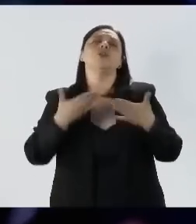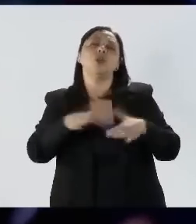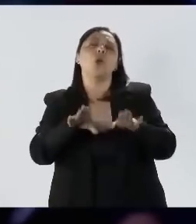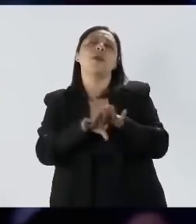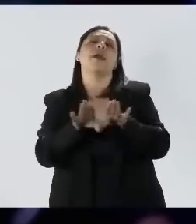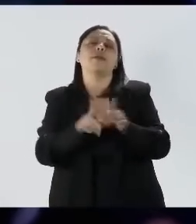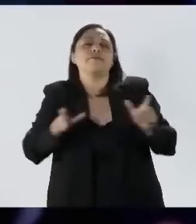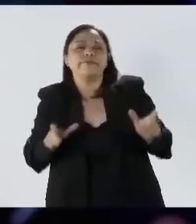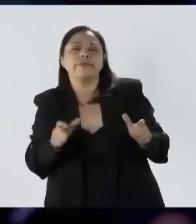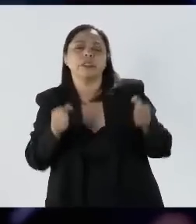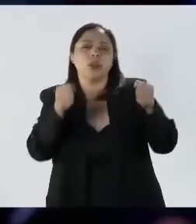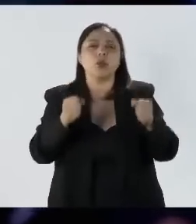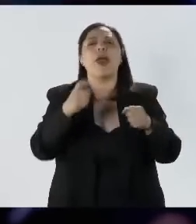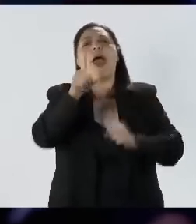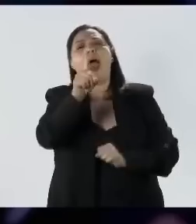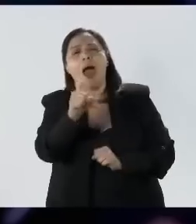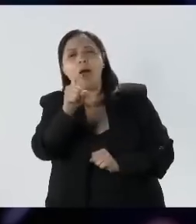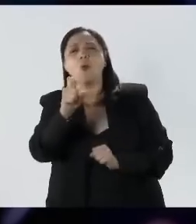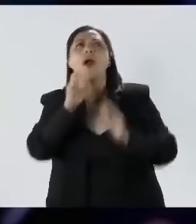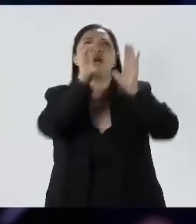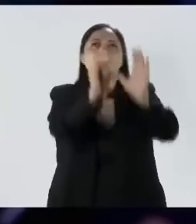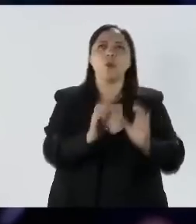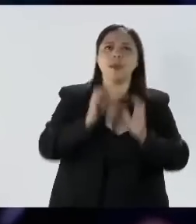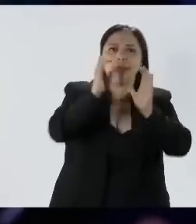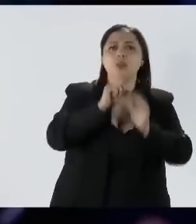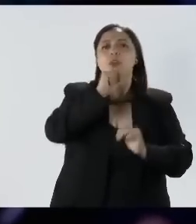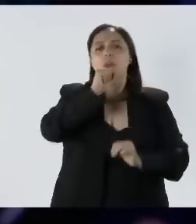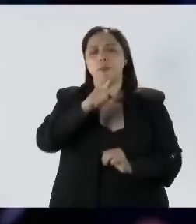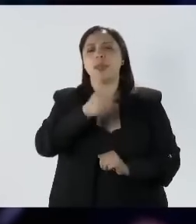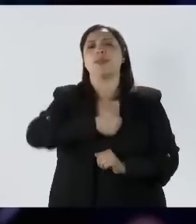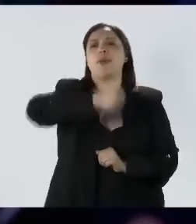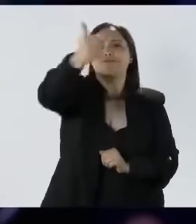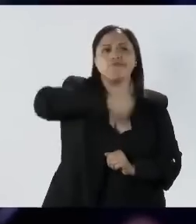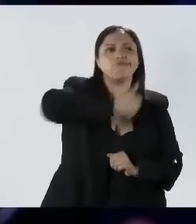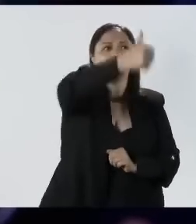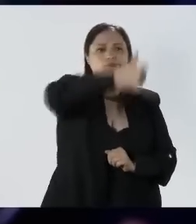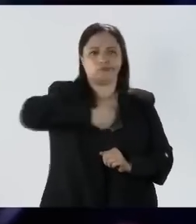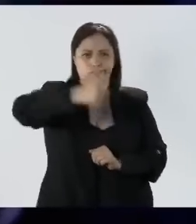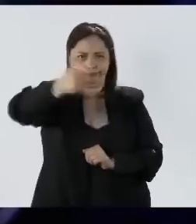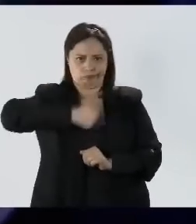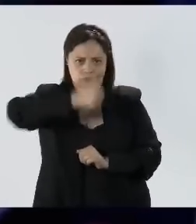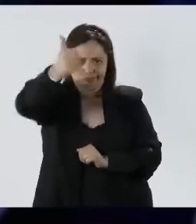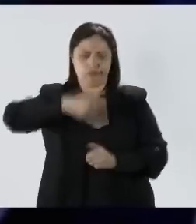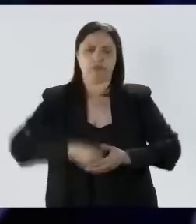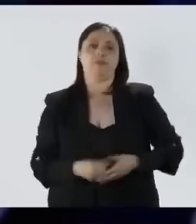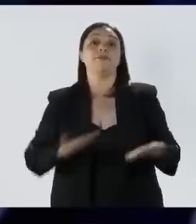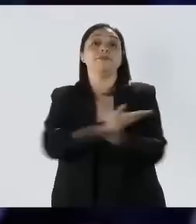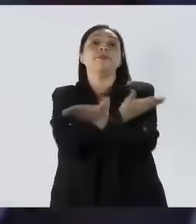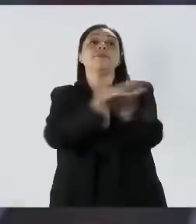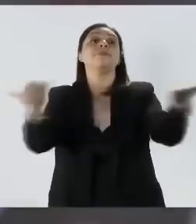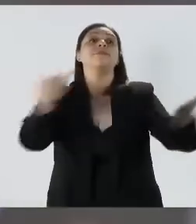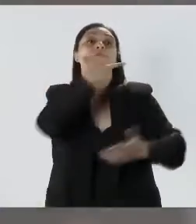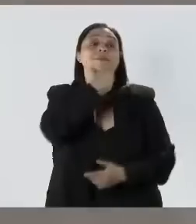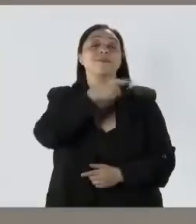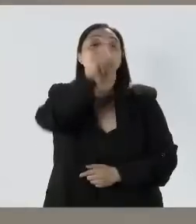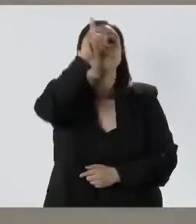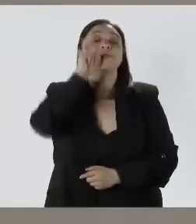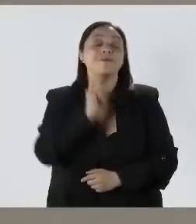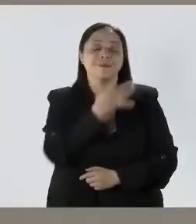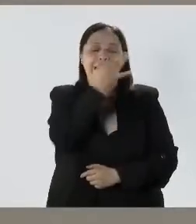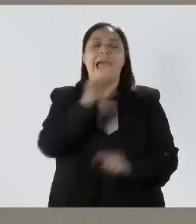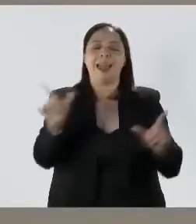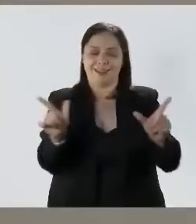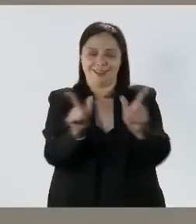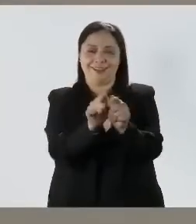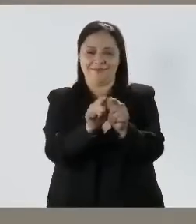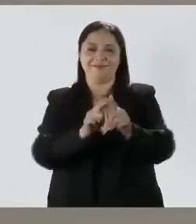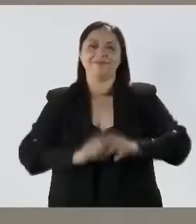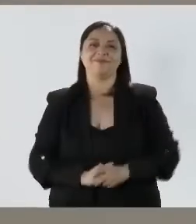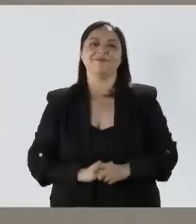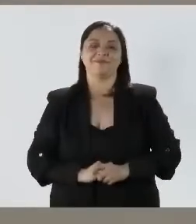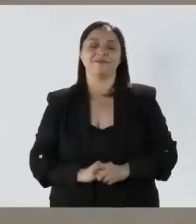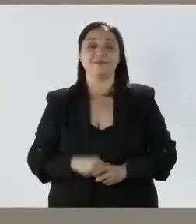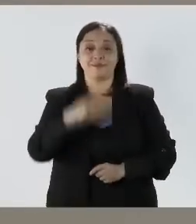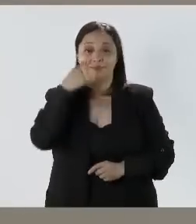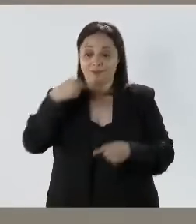agua en medio ambiente y en movilidad ciudadanas ciudadanos ya vamos a concluir en 100 días hemos